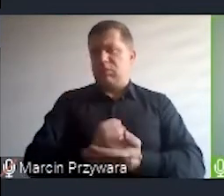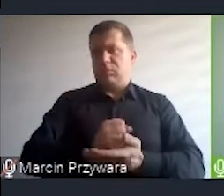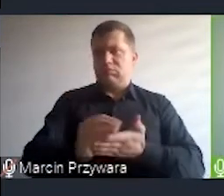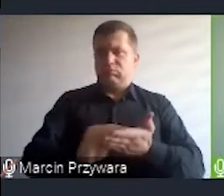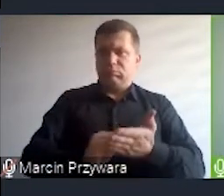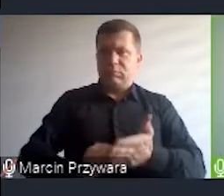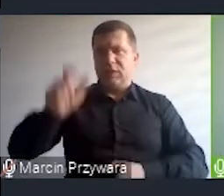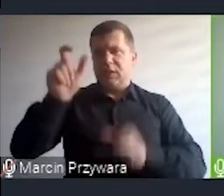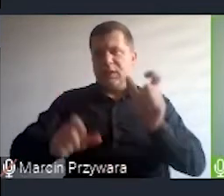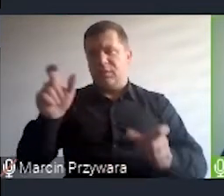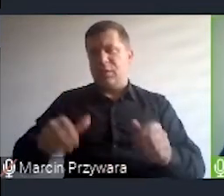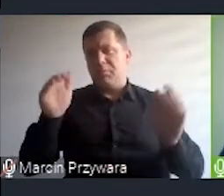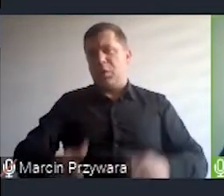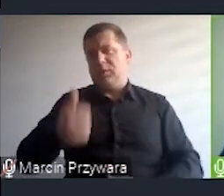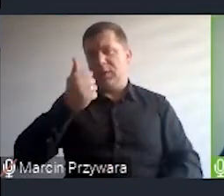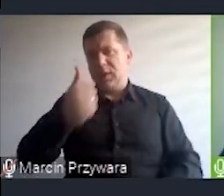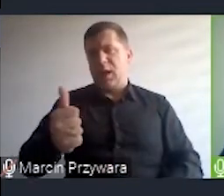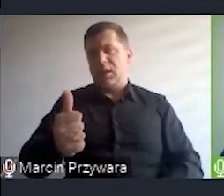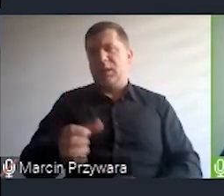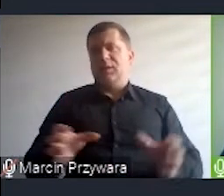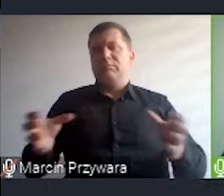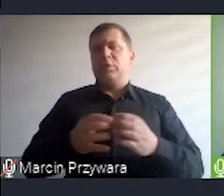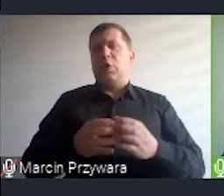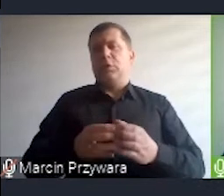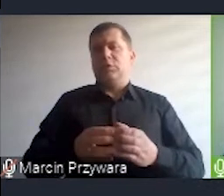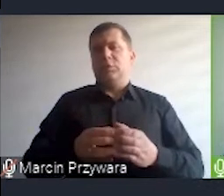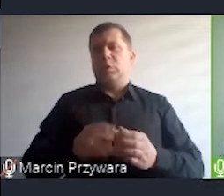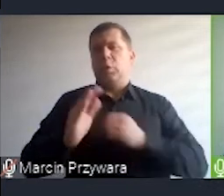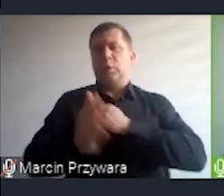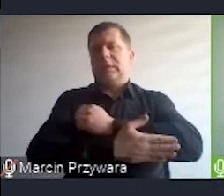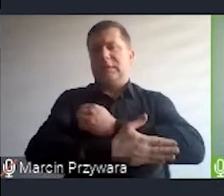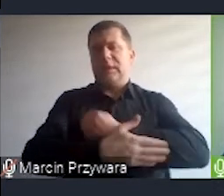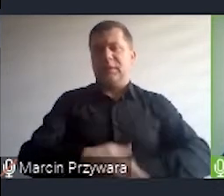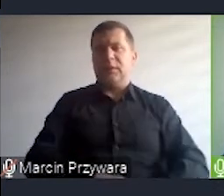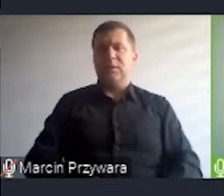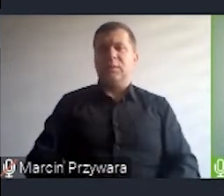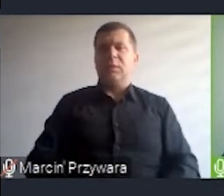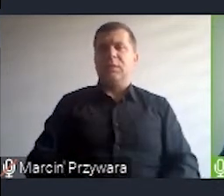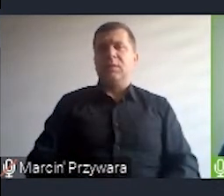może być jednym zbiorczym uzasadnieniem.